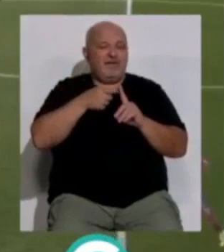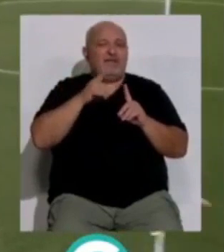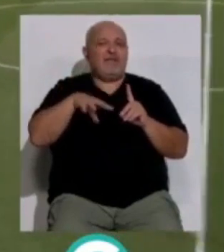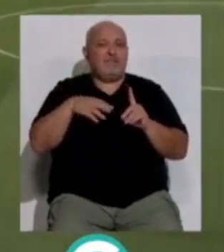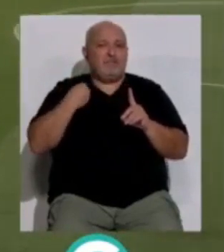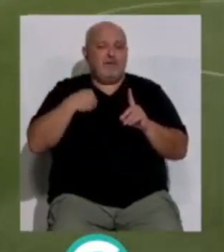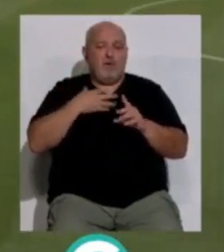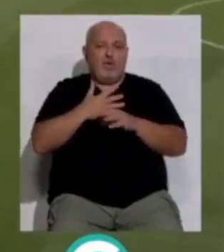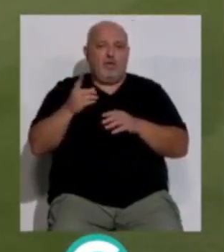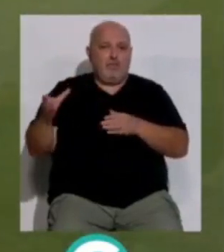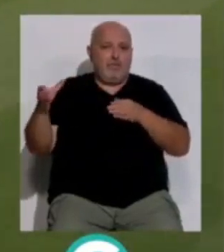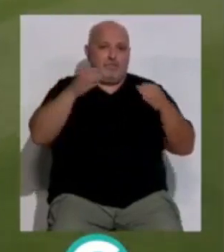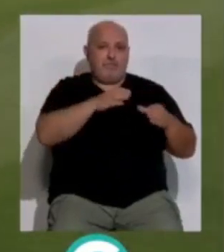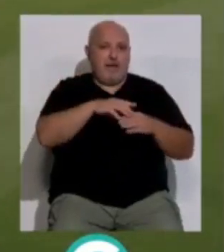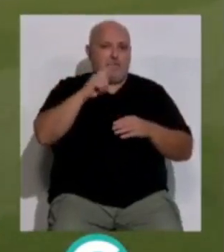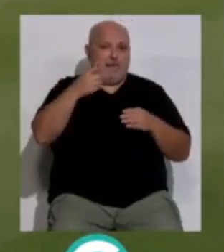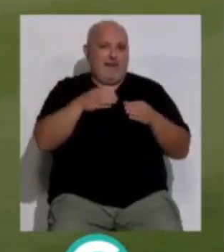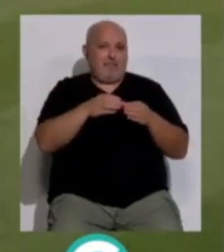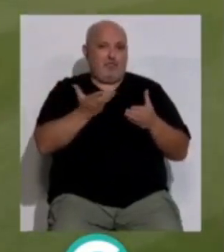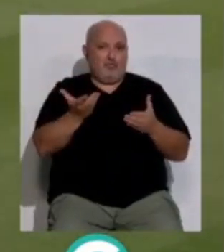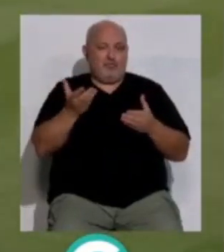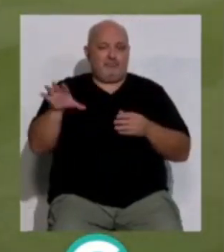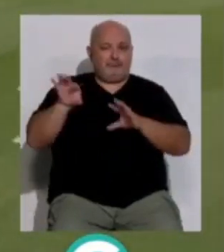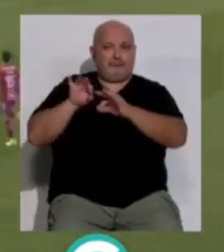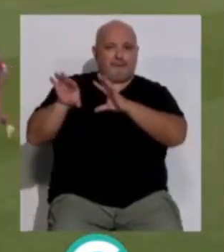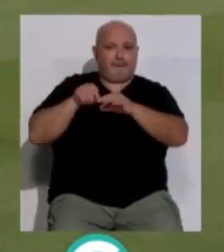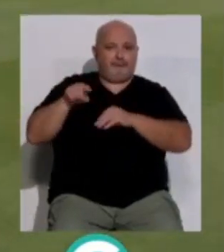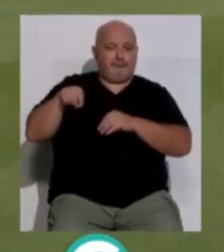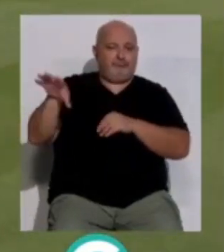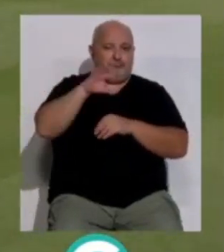es sacar jugadores para el primer equipo verdad para seguir creciendo para seguir creciendo y